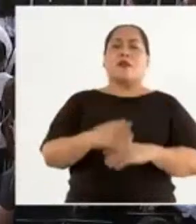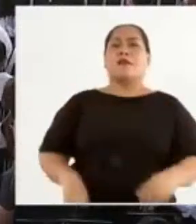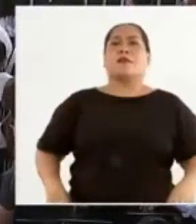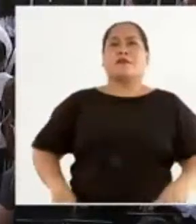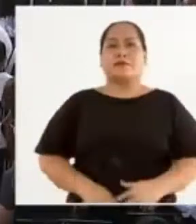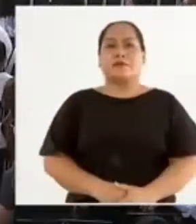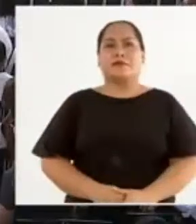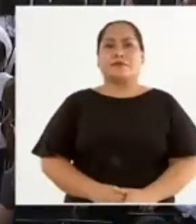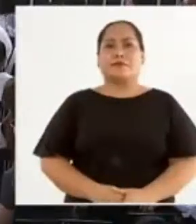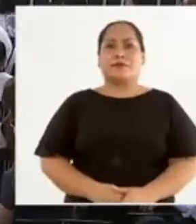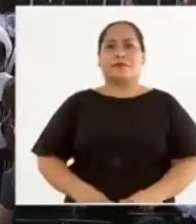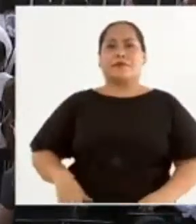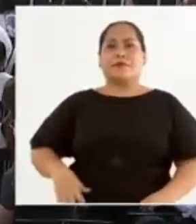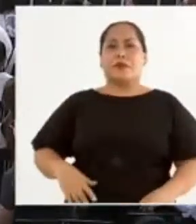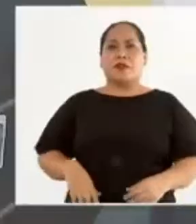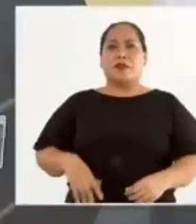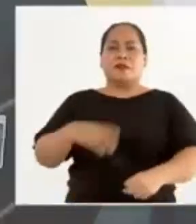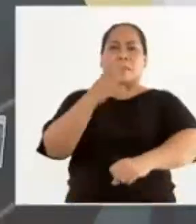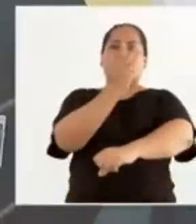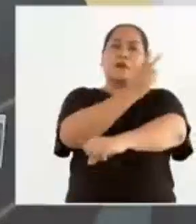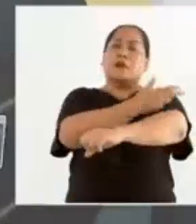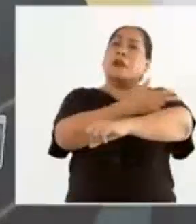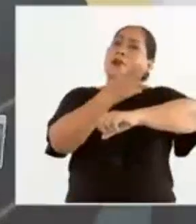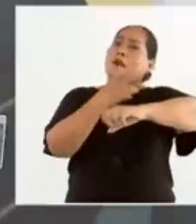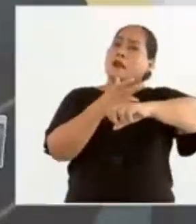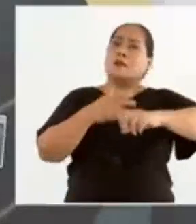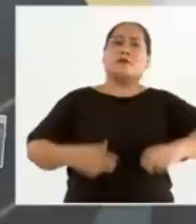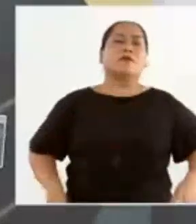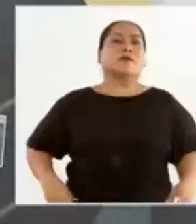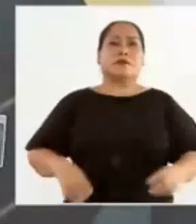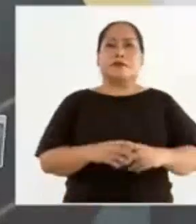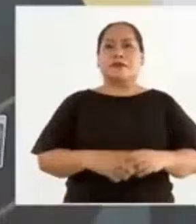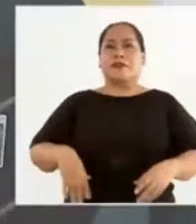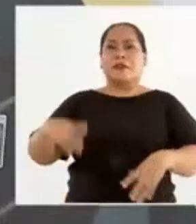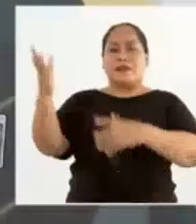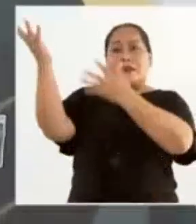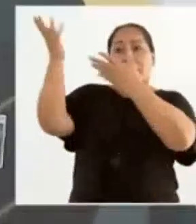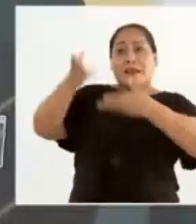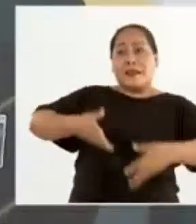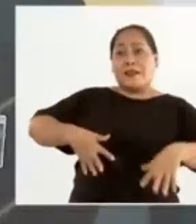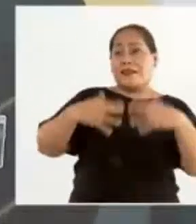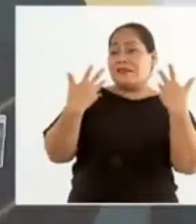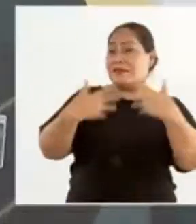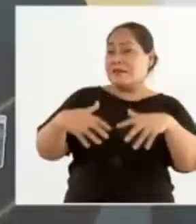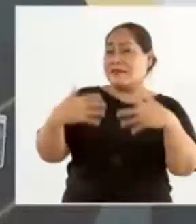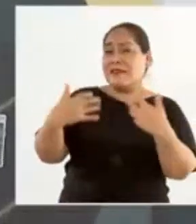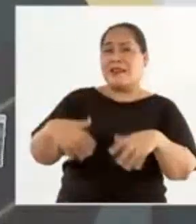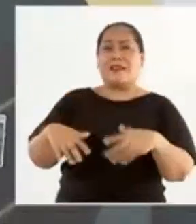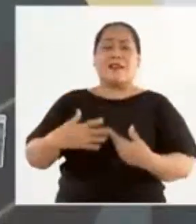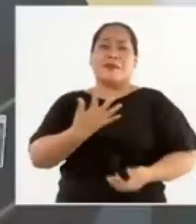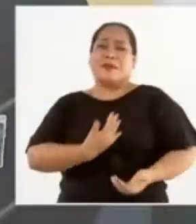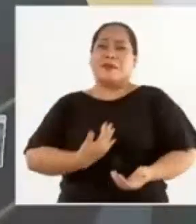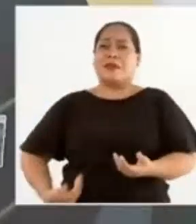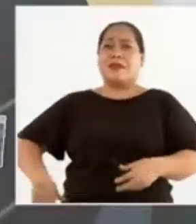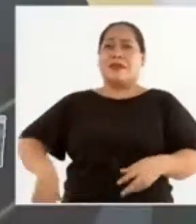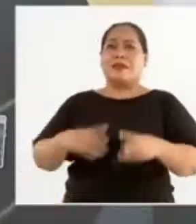nos honra profundamente recibir nuevamente a la presidenta de México. Esta es ya su tercera visita